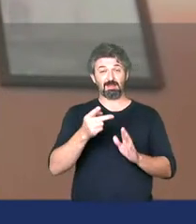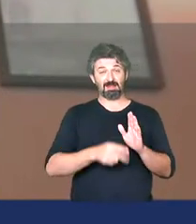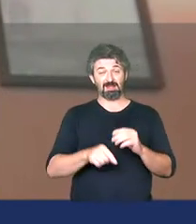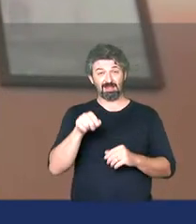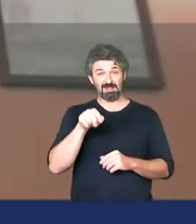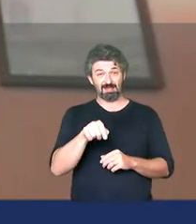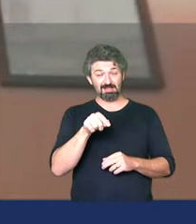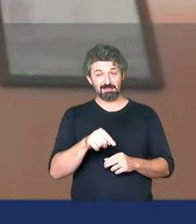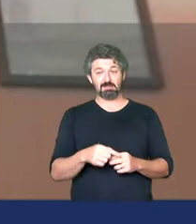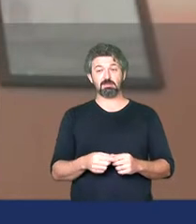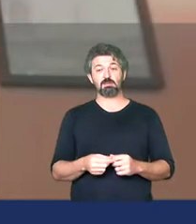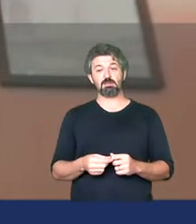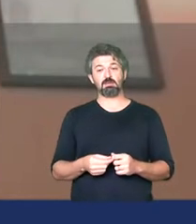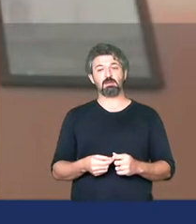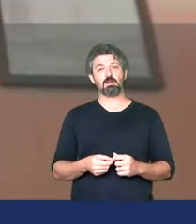CULTURA DO BRASIL AVANÇAR. ESSE PROJETO, PRESIDENTE, É